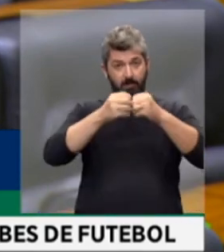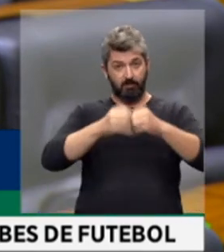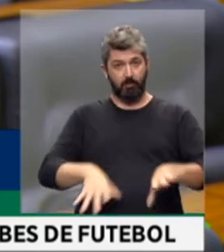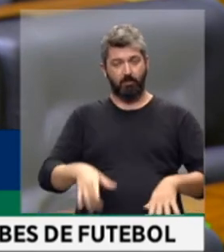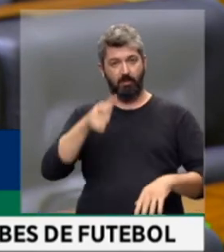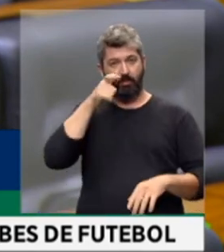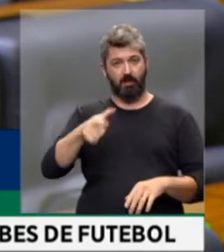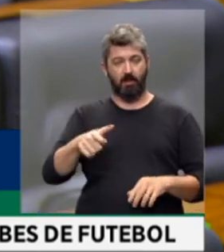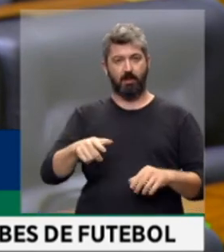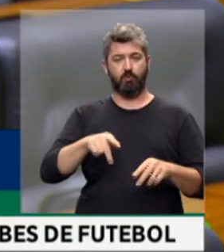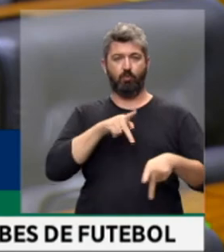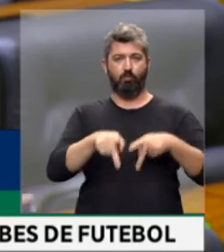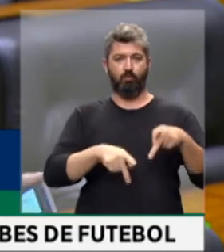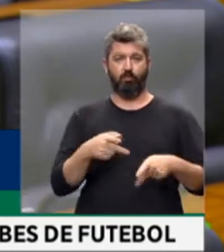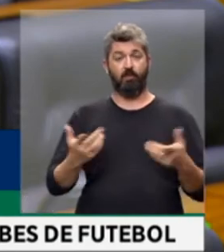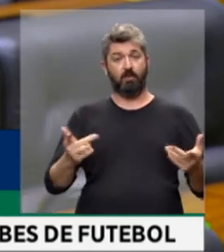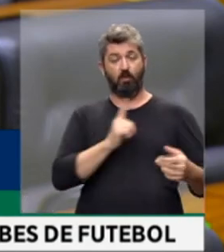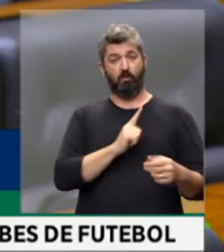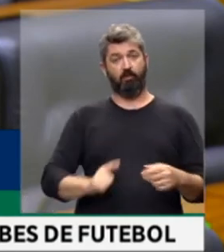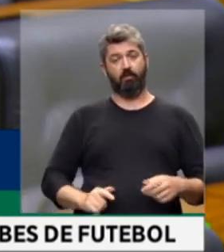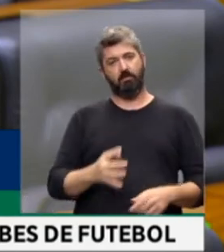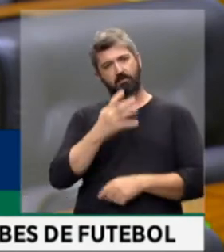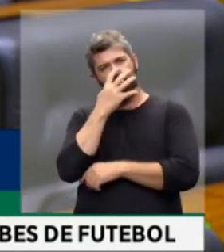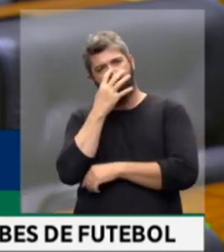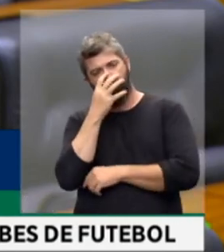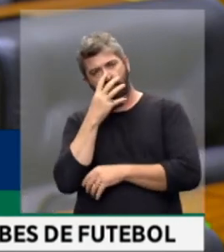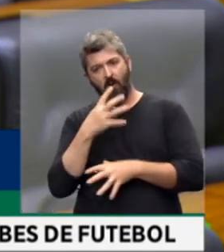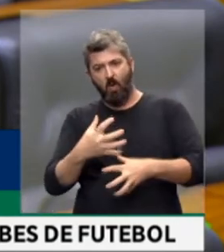SETOR E ESSA CASA NÃO PODE FICAR SILÊNCIO DIANTE DE UM FATO COMO ESSE. CERTAMENTE ISSO É LESIVO AO INTERESSE